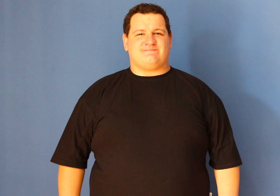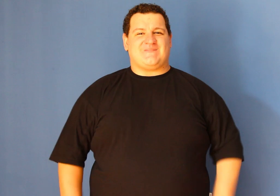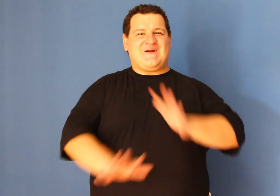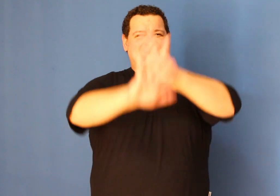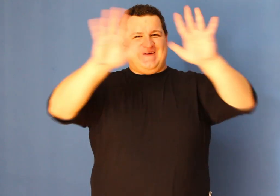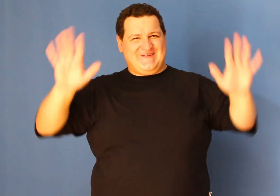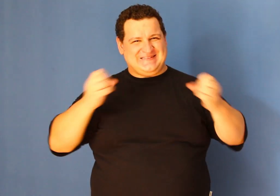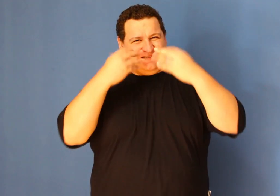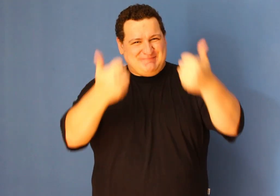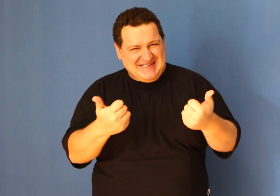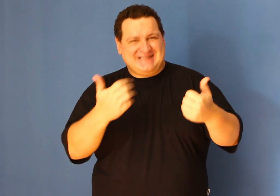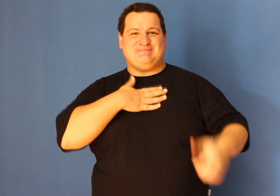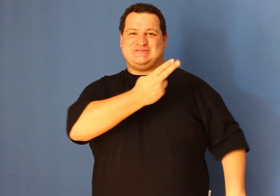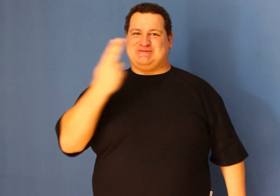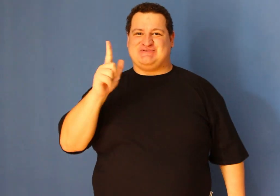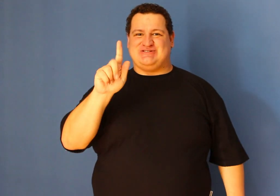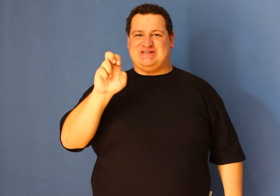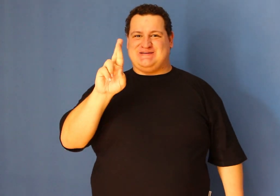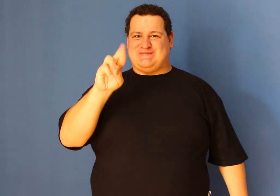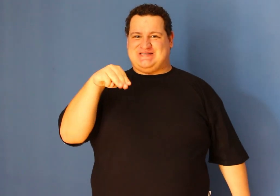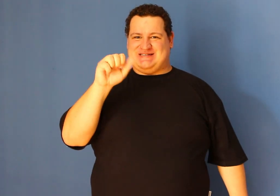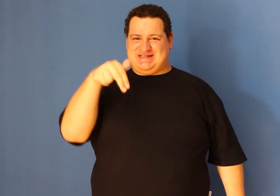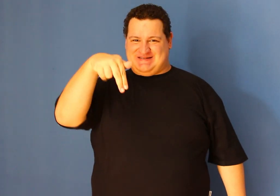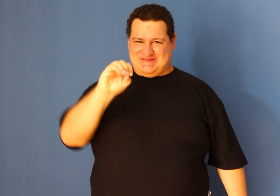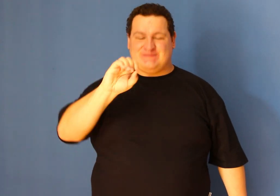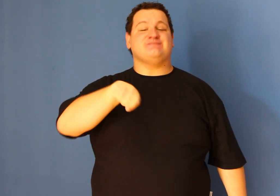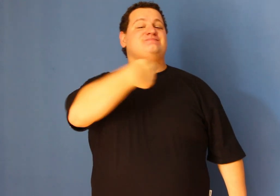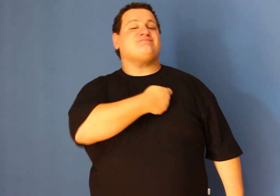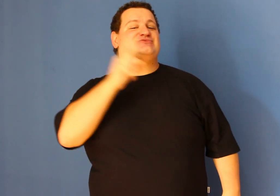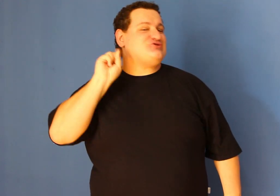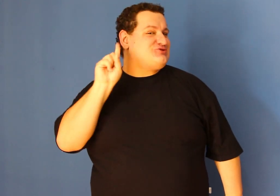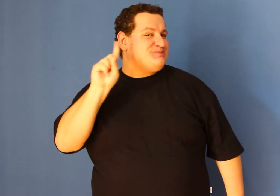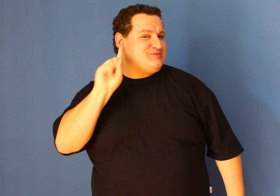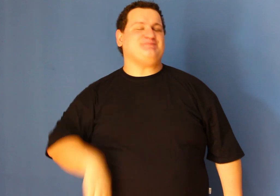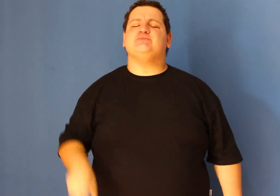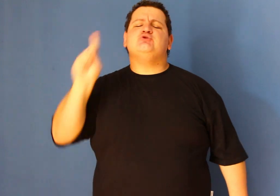Olá, tudo bem? Meu nome é Germano e meu sinal é este.